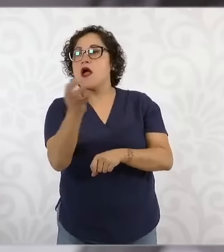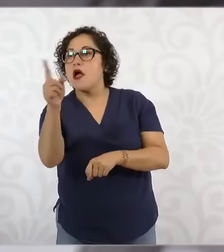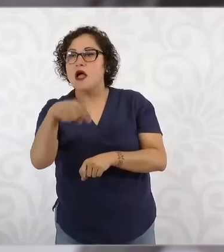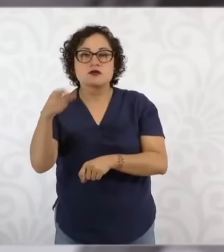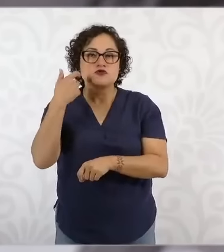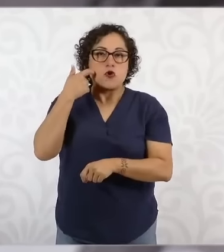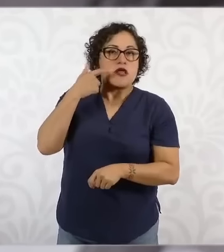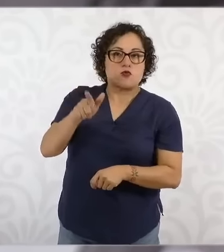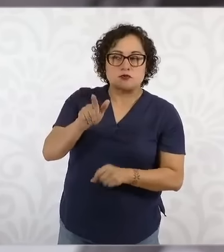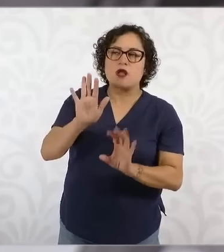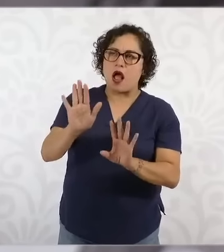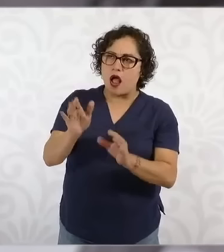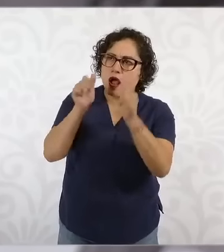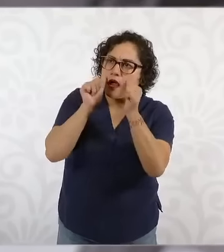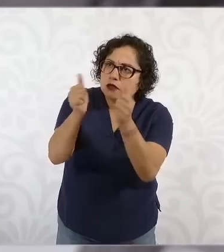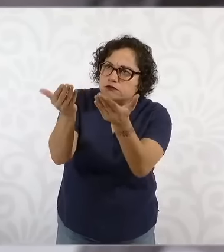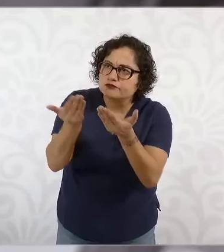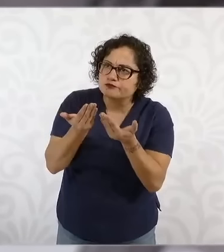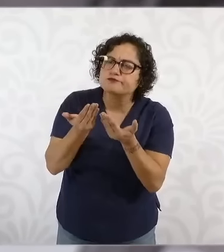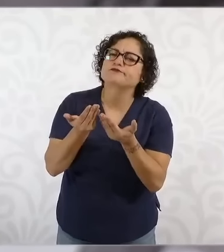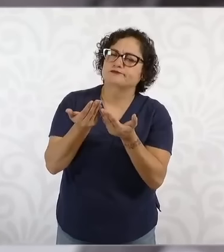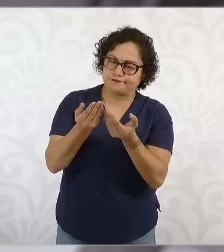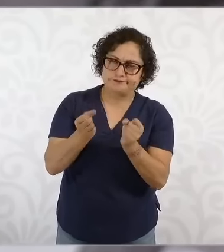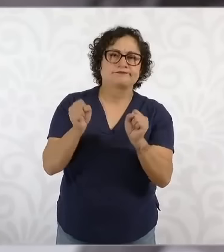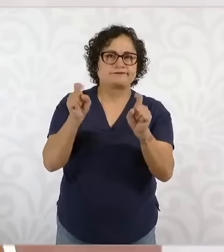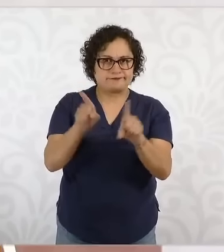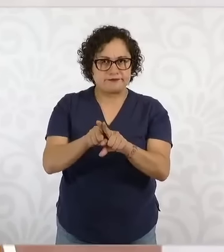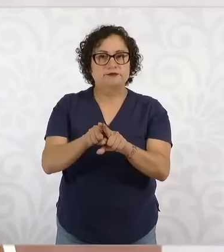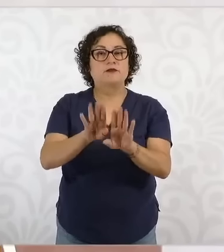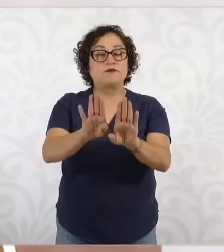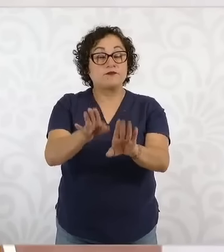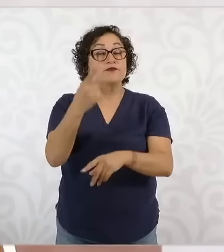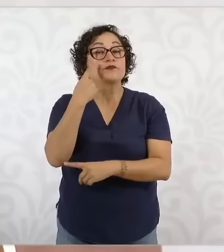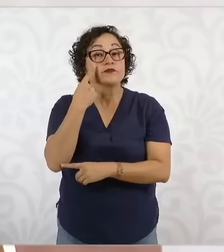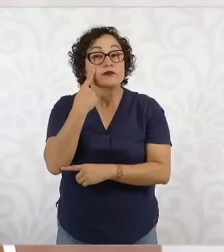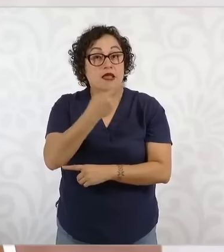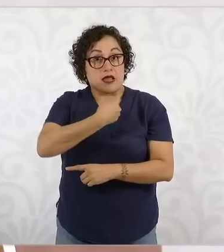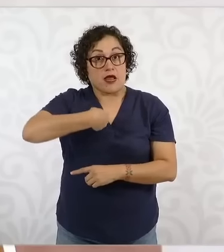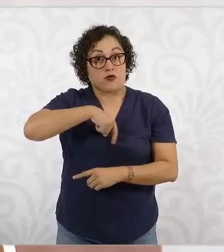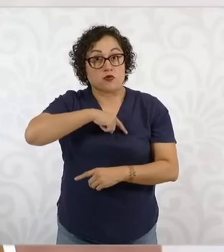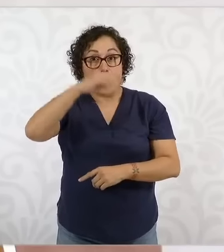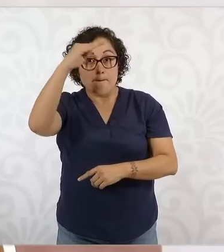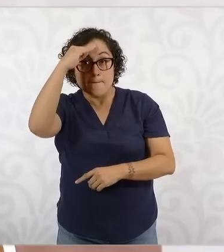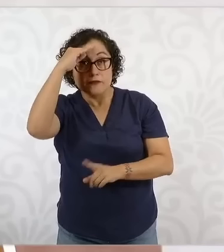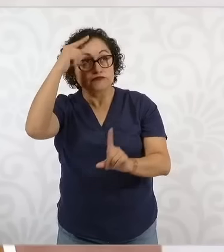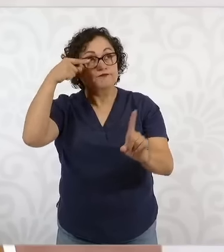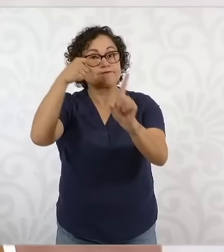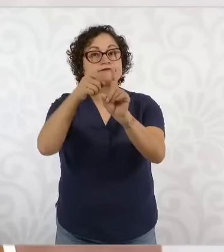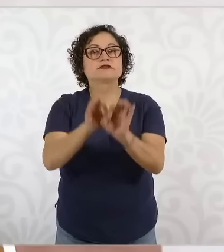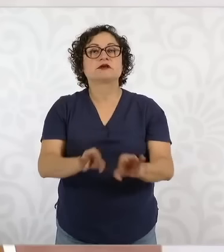eh pero para nosotros es muy importante también aunque se va a reducir el consumo de gas para las